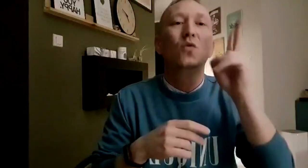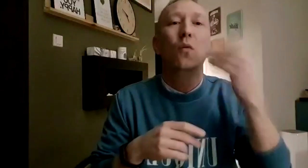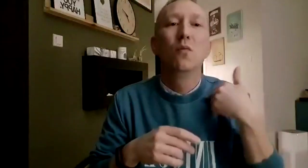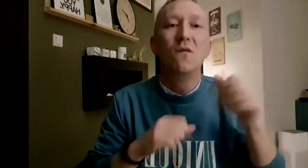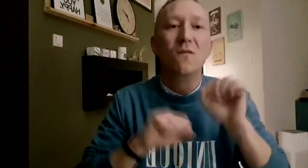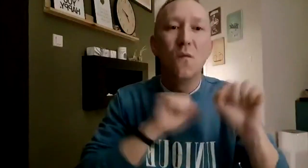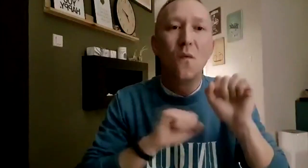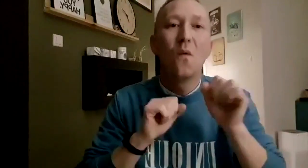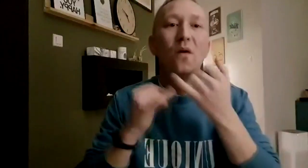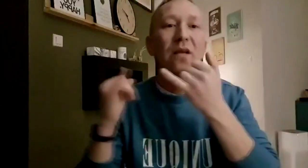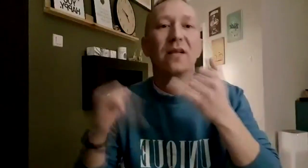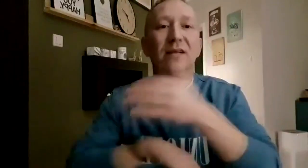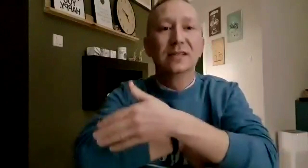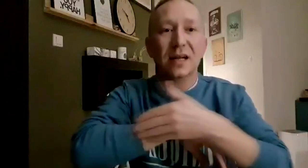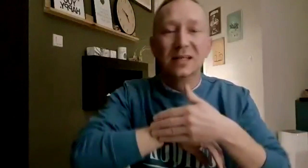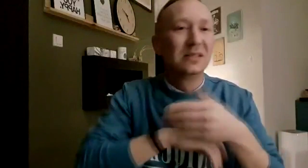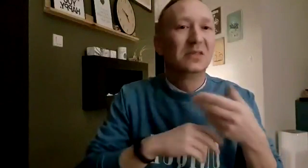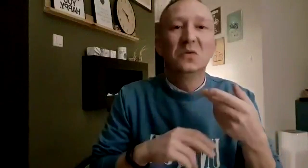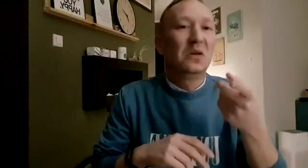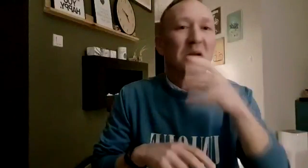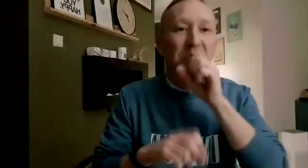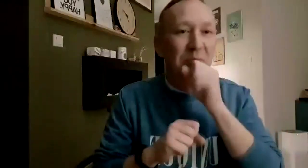Były też inne osoby, które nie poinformowały, którzy byli we Włoszech czy gdzieś indziej za granicą.